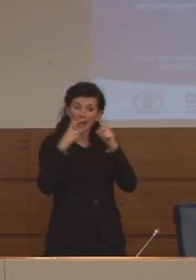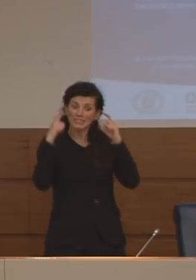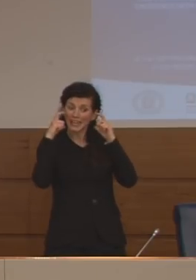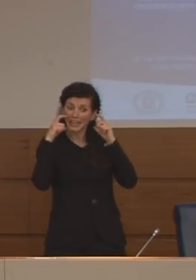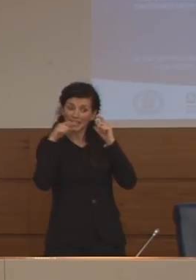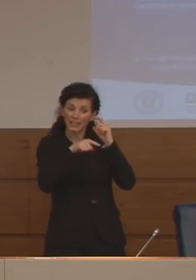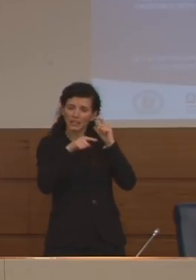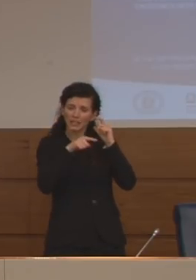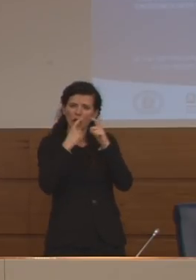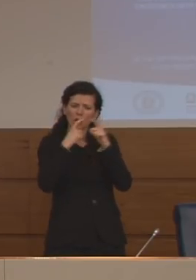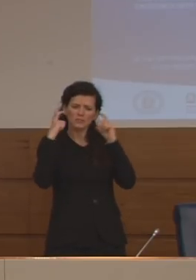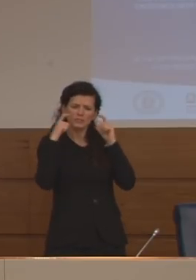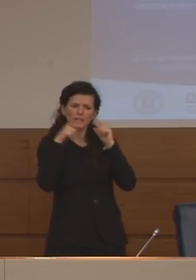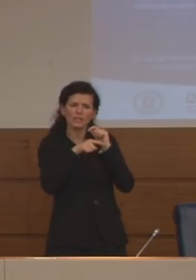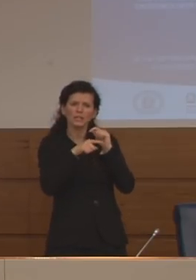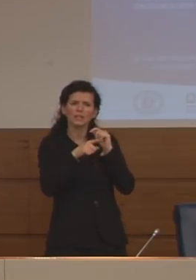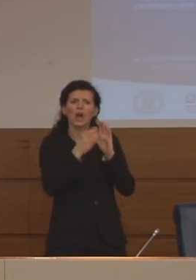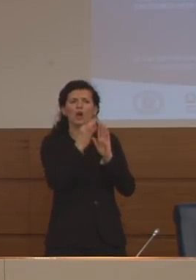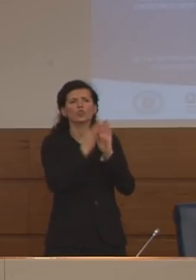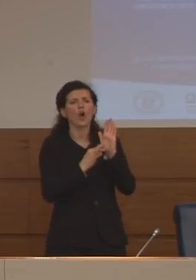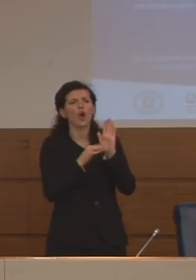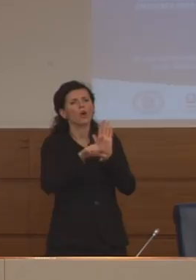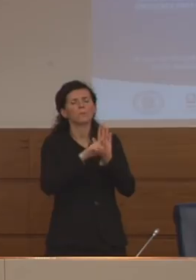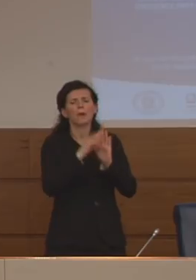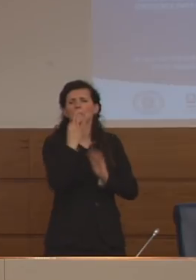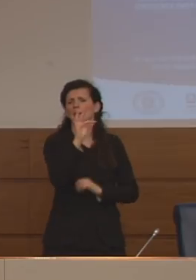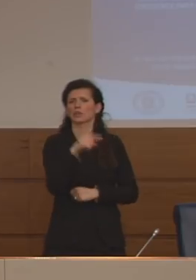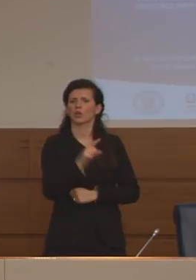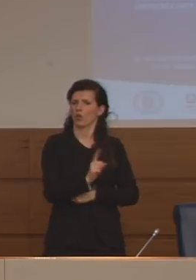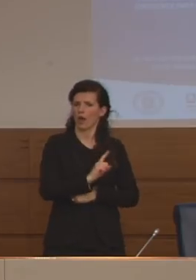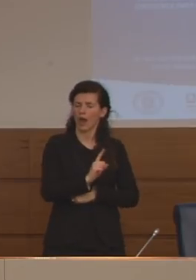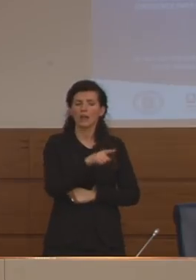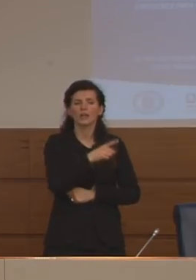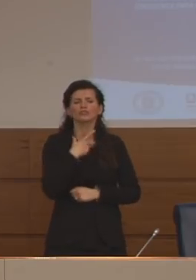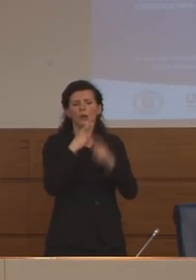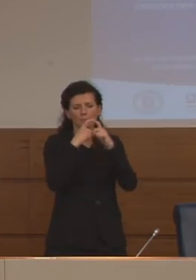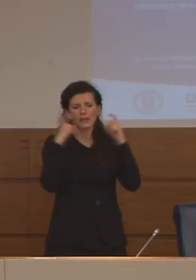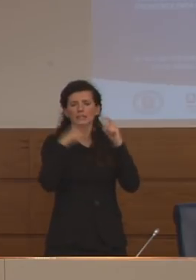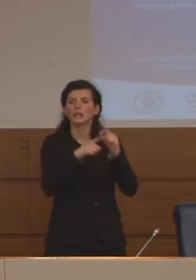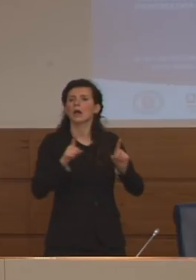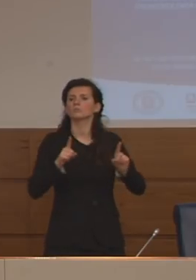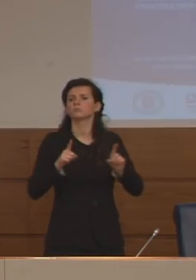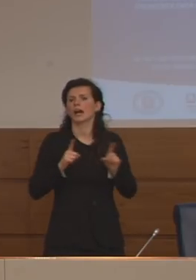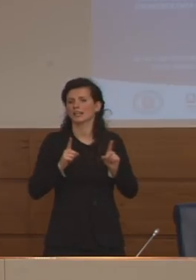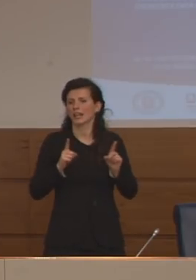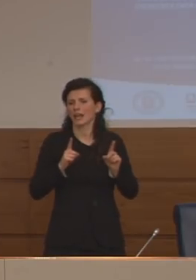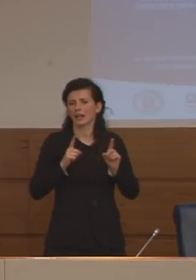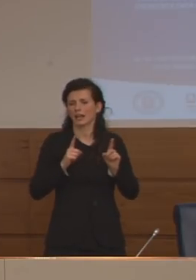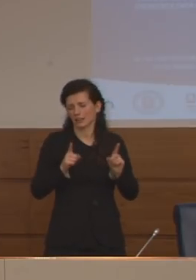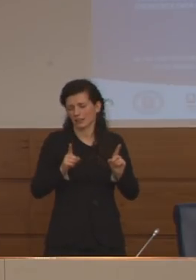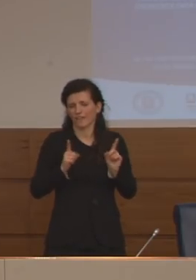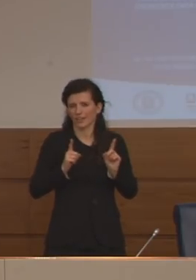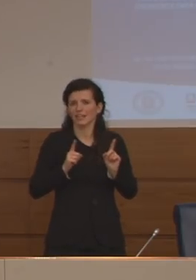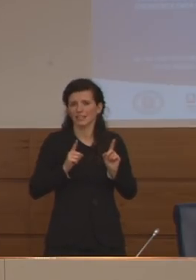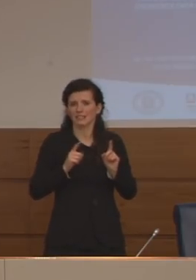particolare e che sono fondamentalmente dei sistemi di barriera rispetto alle vie respiratorie.